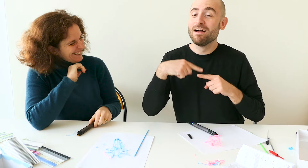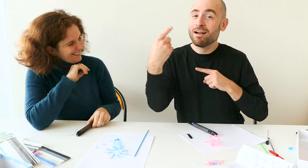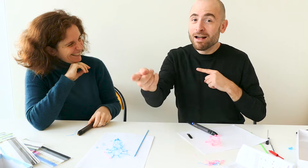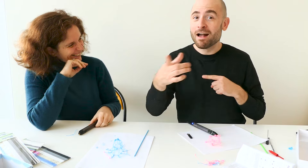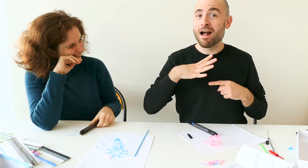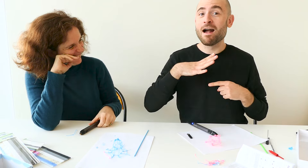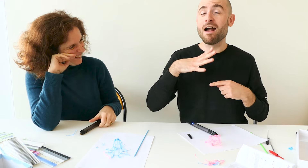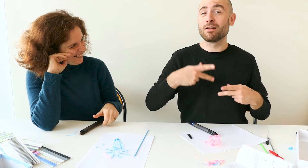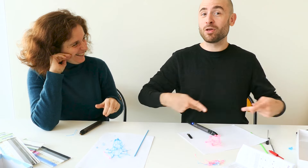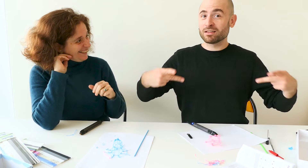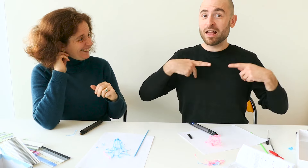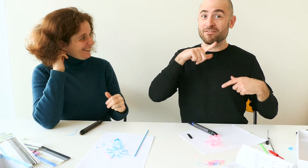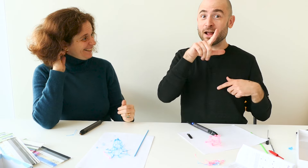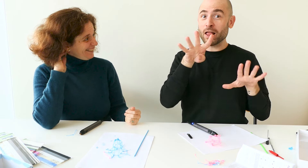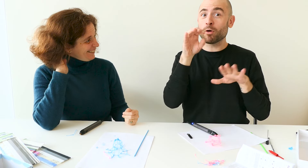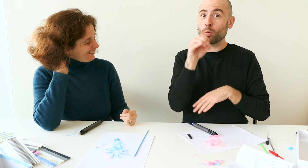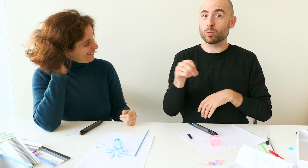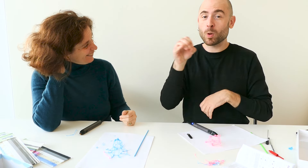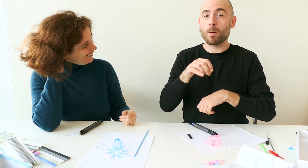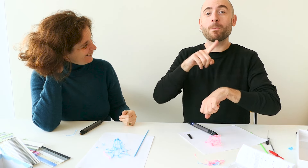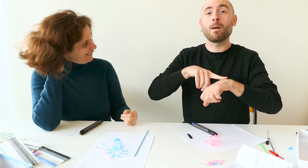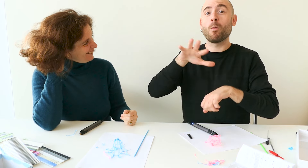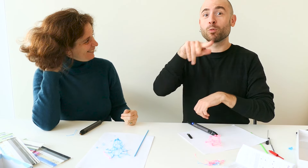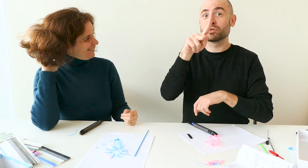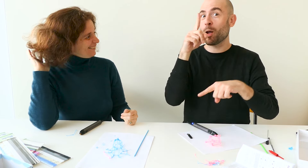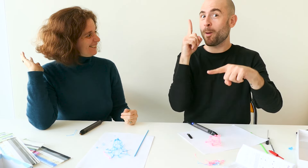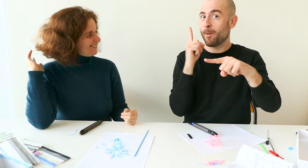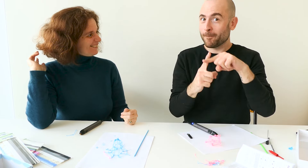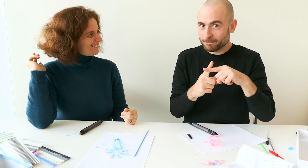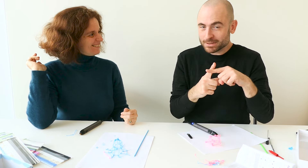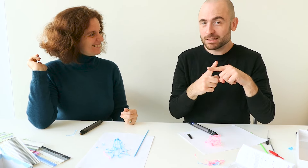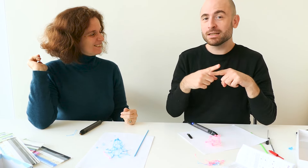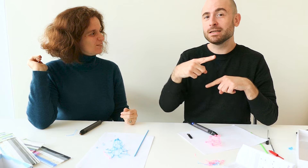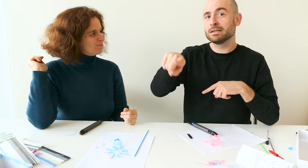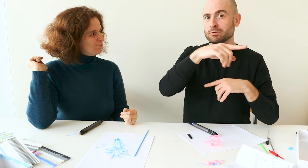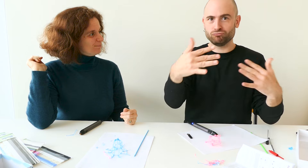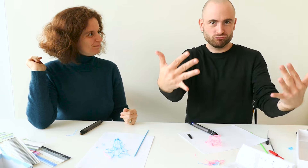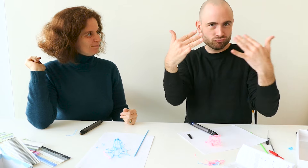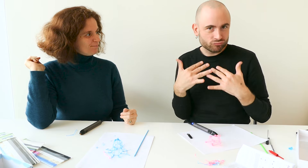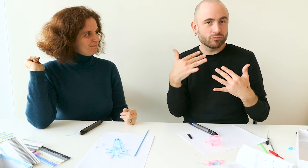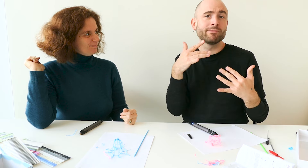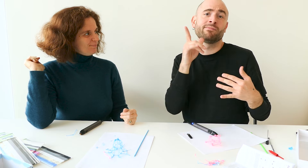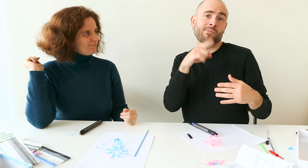Il y aura un atelier à la médiathèque de la Canopée, le 29 octobre à 11h30, enfants et adultes, vous pouvez tous venir !